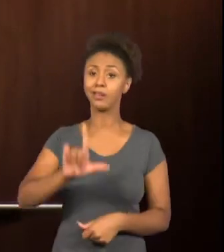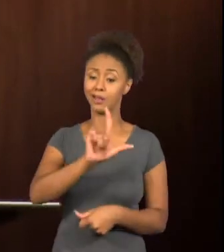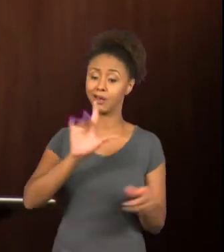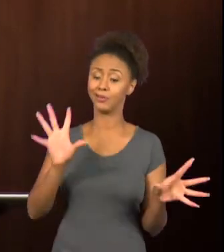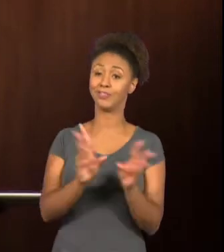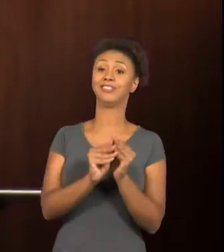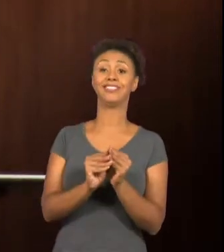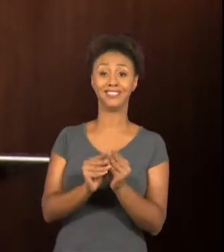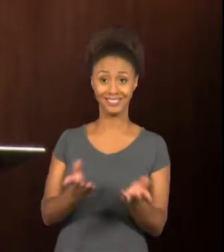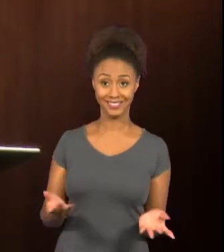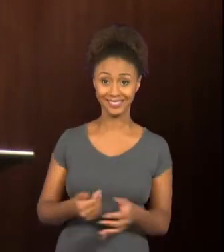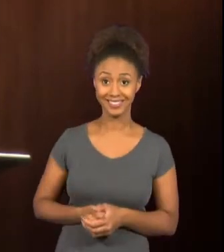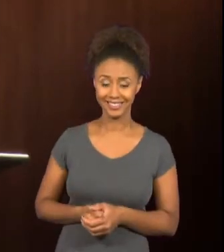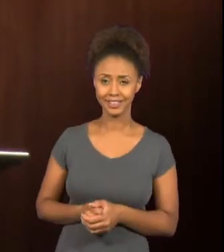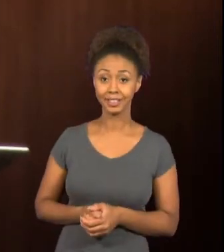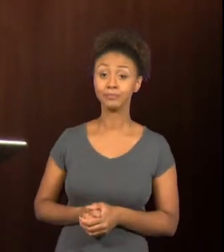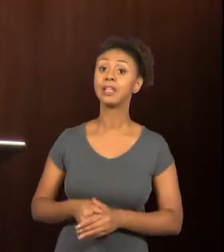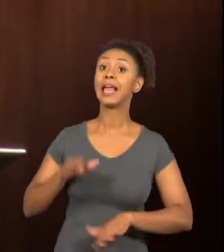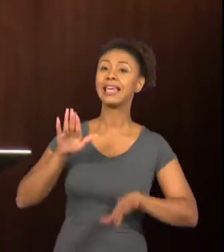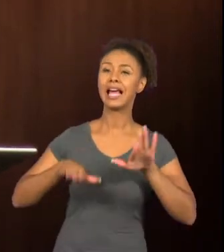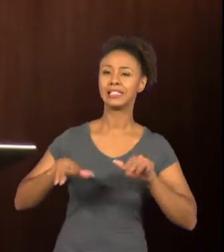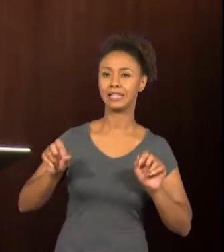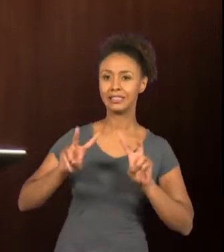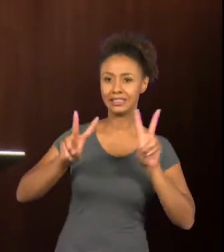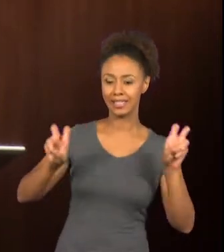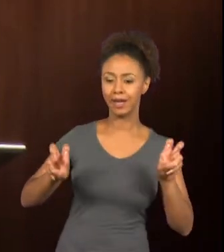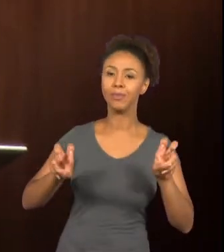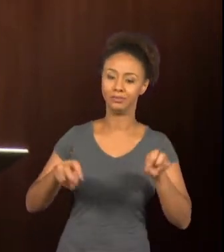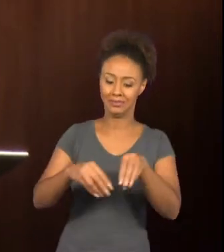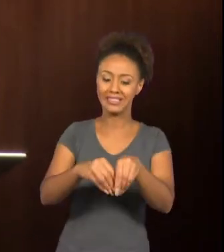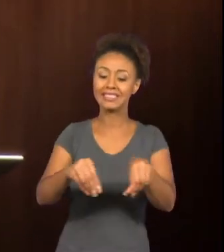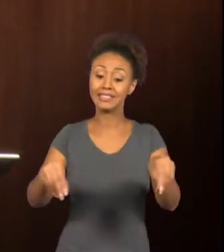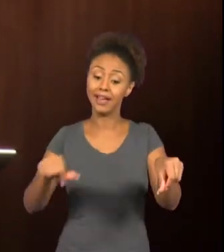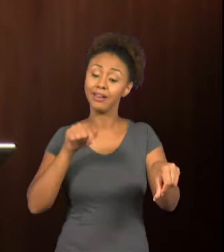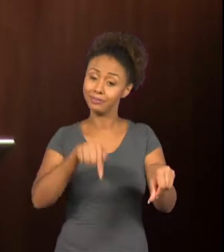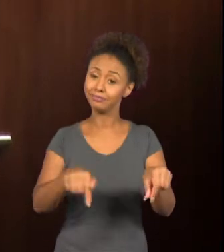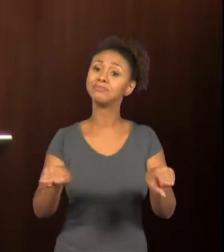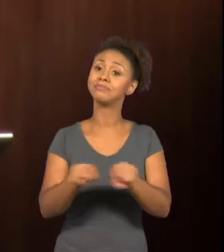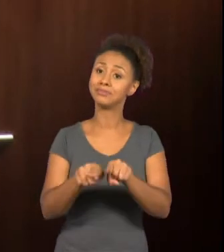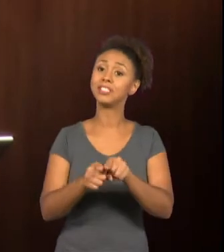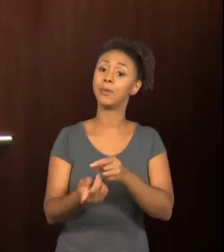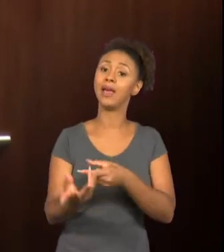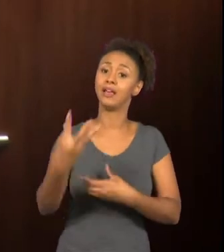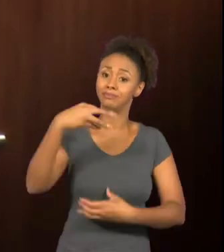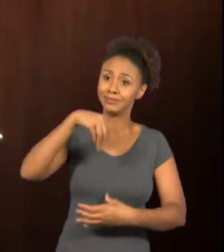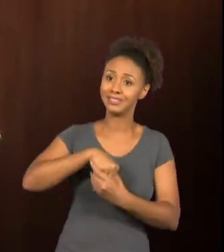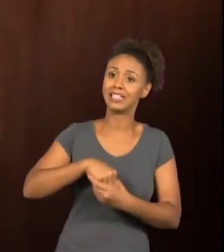PROBLEMÁTICA DA TERRA SE INSCREVE NESSE ÂMBITO.